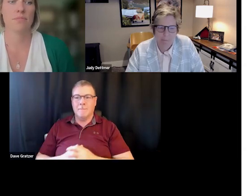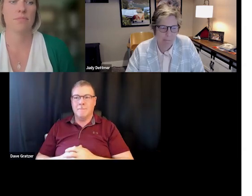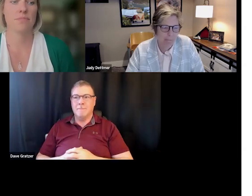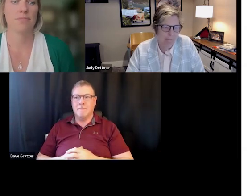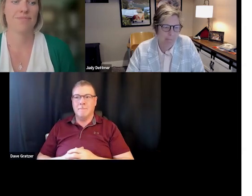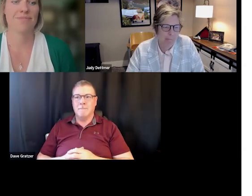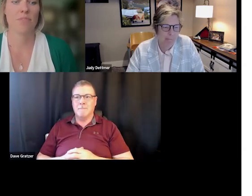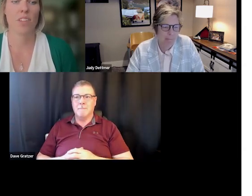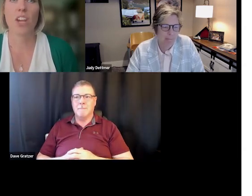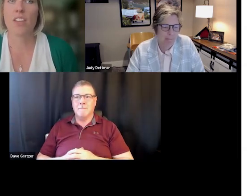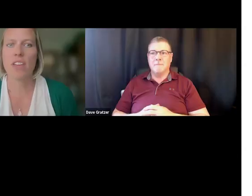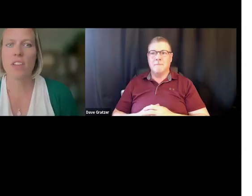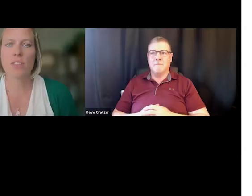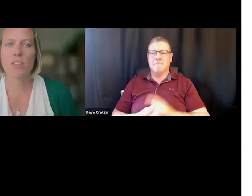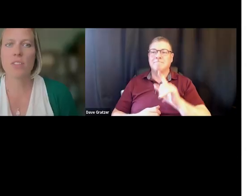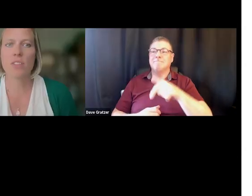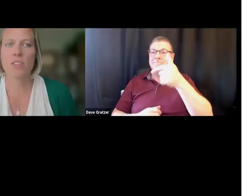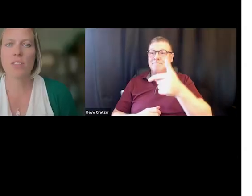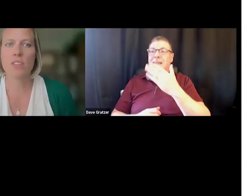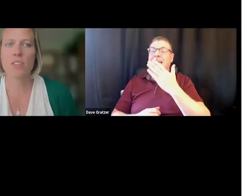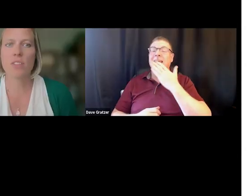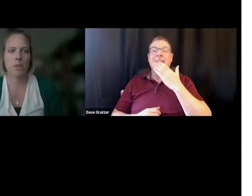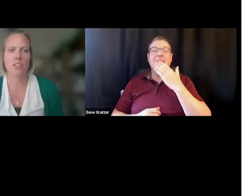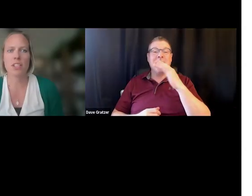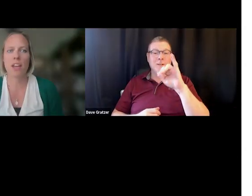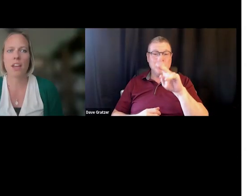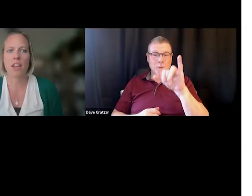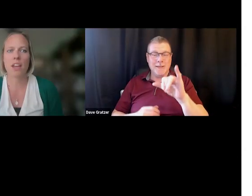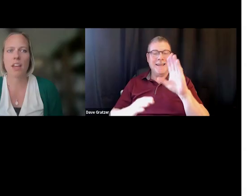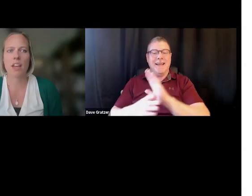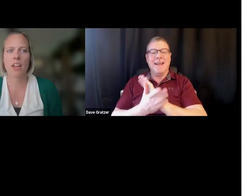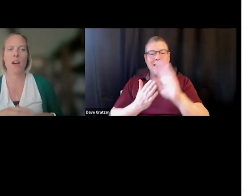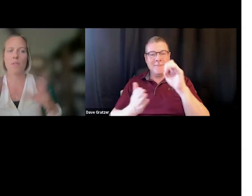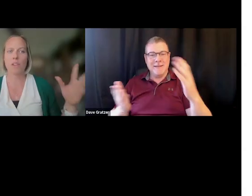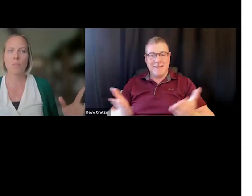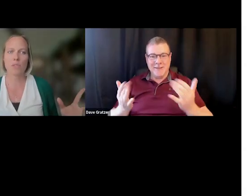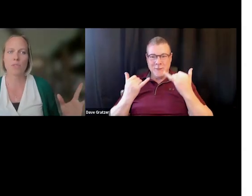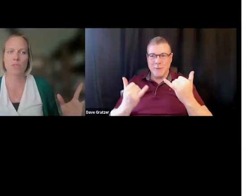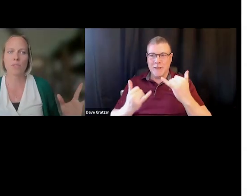Caitlin. Genial. Muchas gracias, Judy. Es un placer estar aquí hoy y gracias por establecer ese marco para nosotros